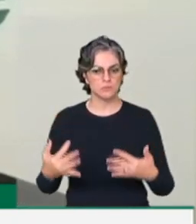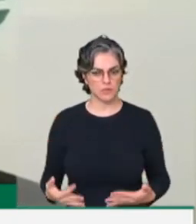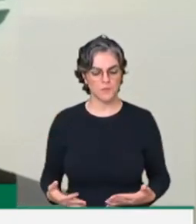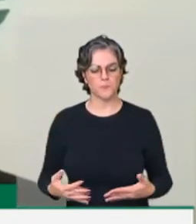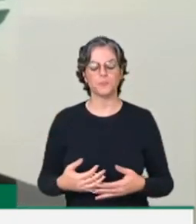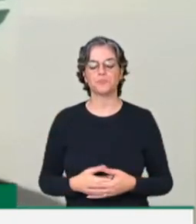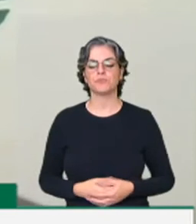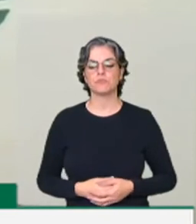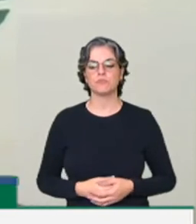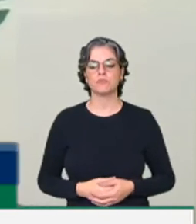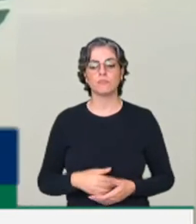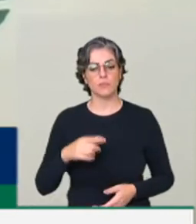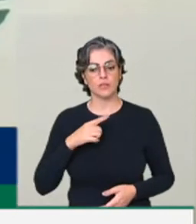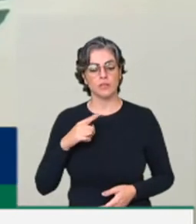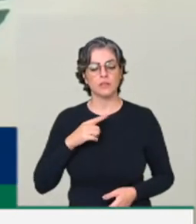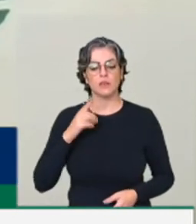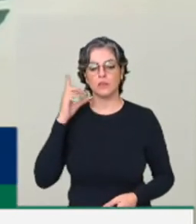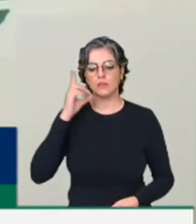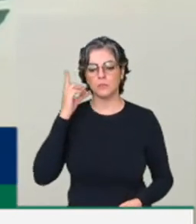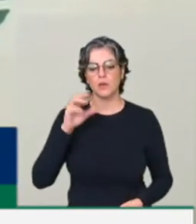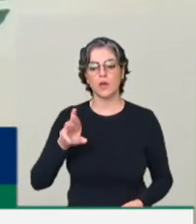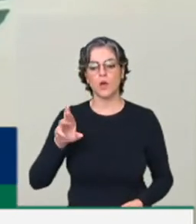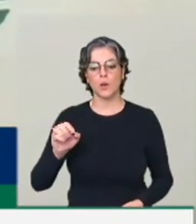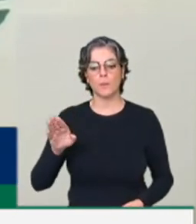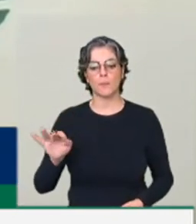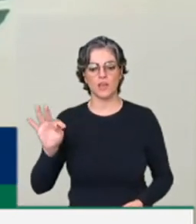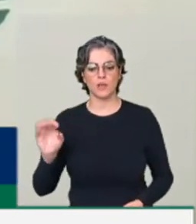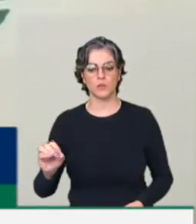EU QUERO PEDIR PRA JUSTIFICAR UM VOTO DO DEPUTADO ROBERTO ALVES DO REPUBLICANOS DE SÃO PAULO QUE ELE TEVE DIFICULDADE